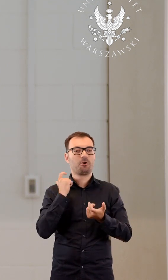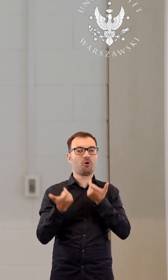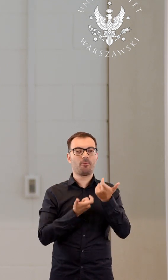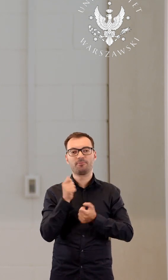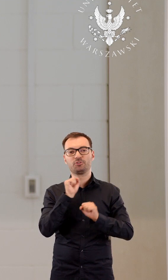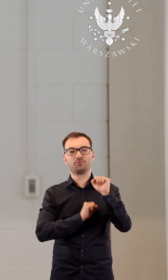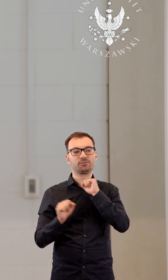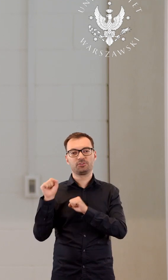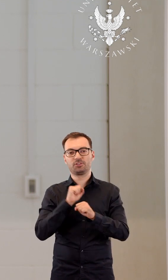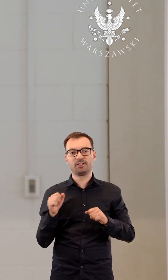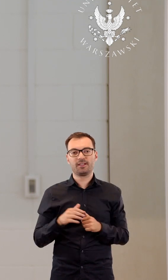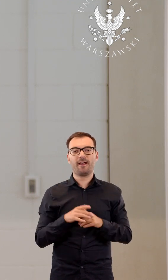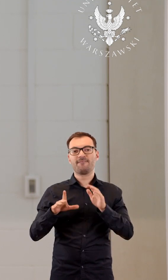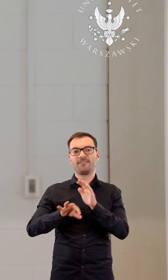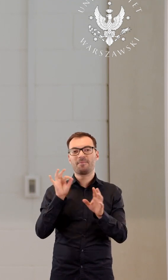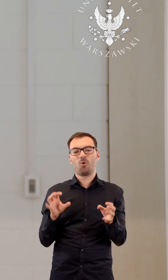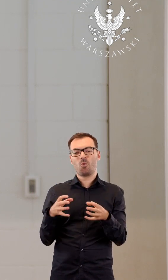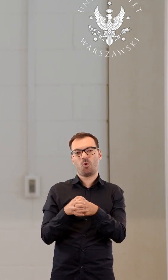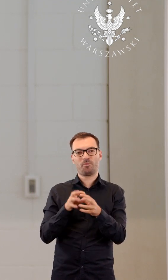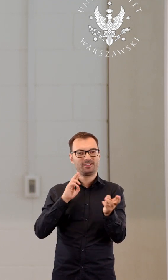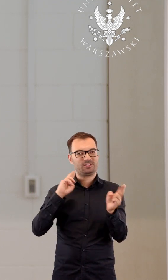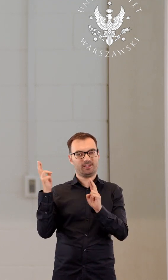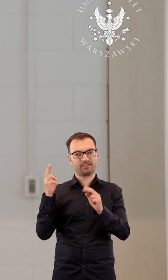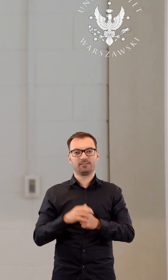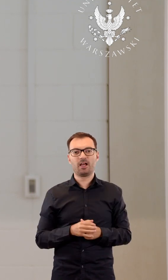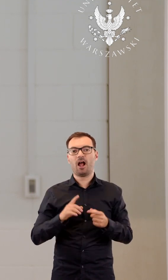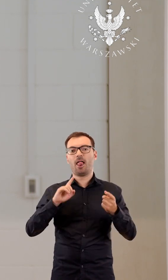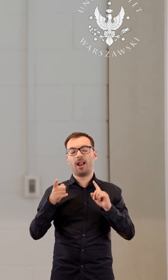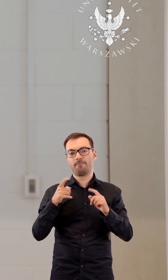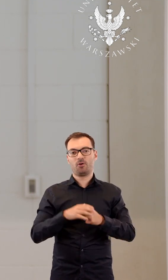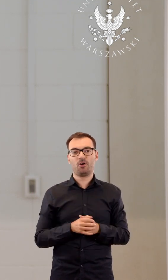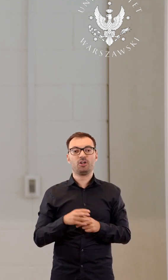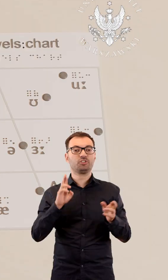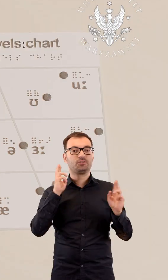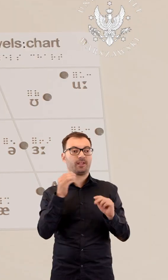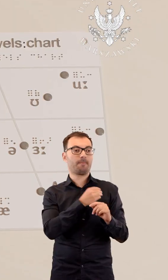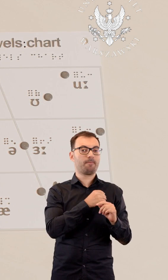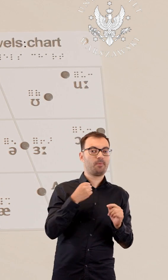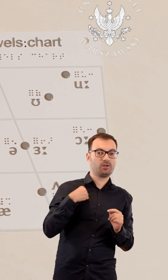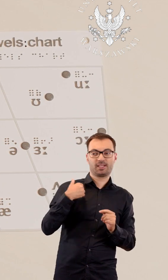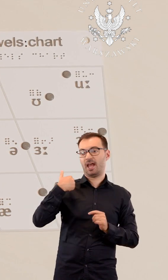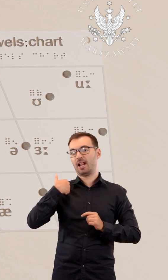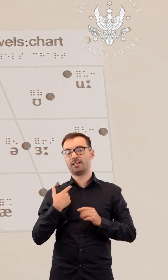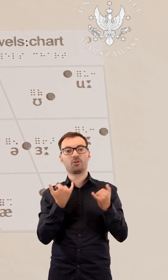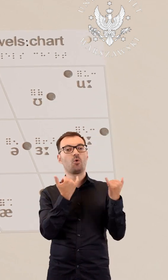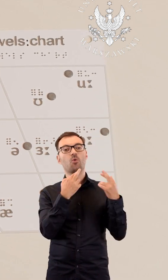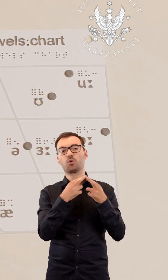polegające na skupianiu się na wybranej grupie dźwięków czy też pokazywaniu różnic między dźwiękami polskimi a angielskimi.